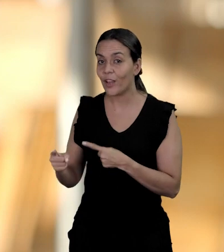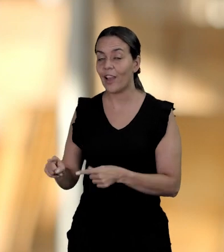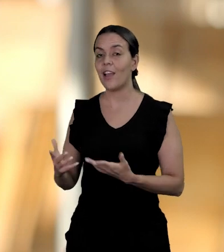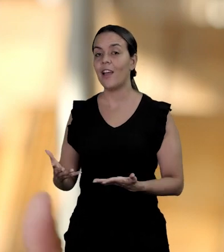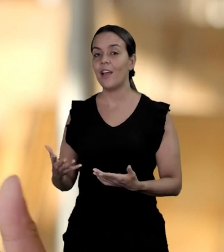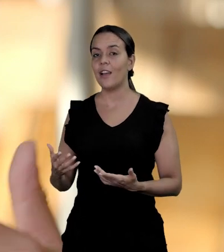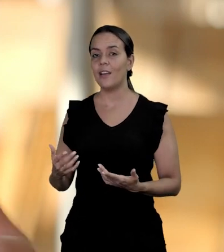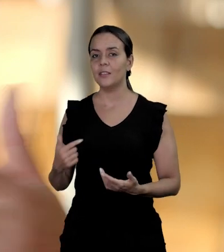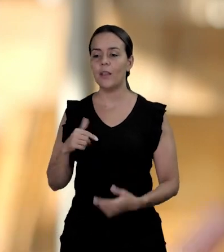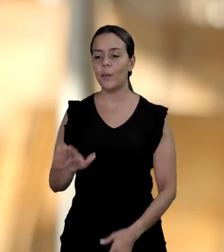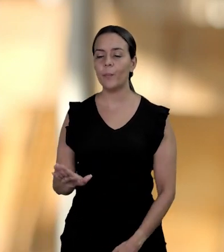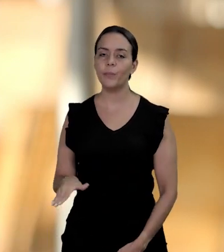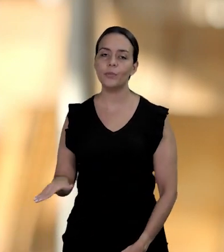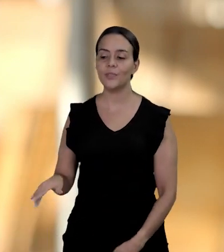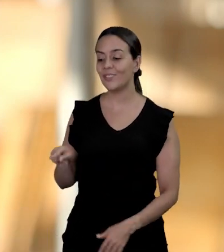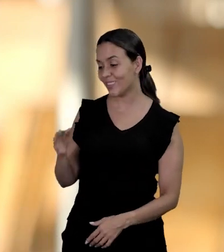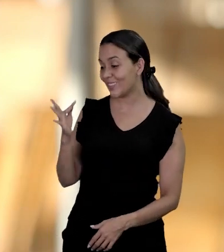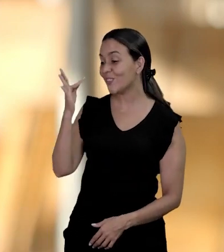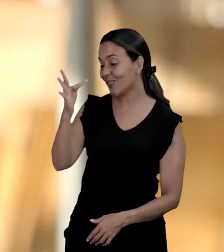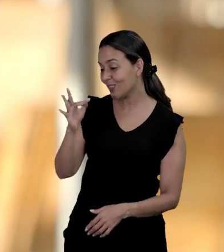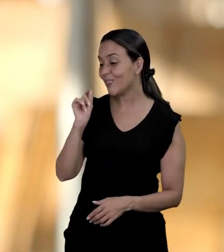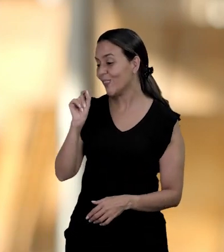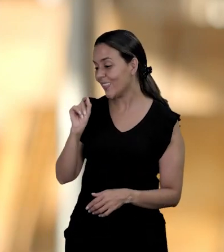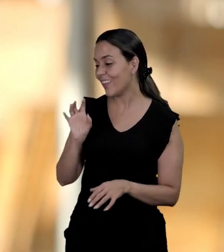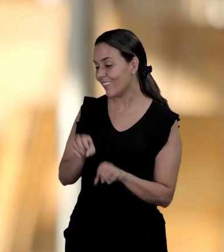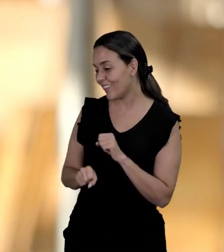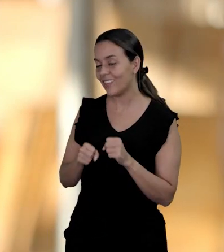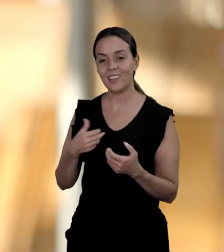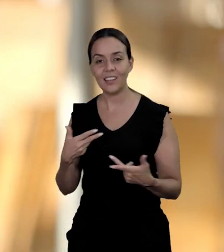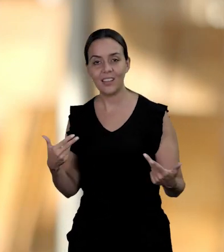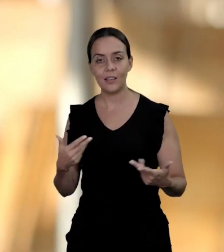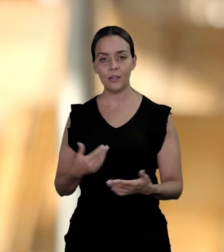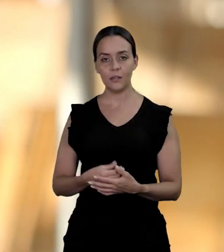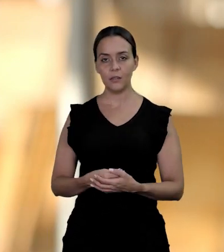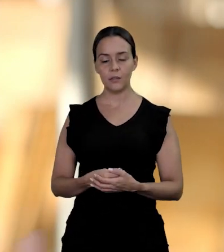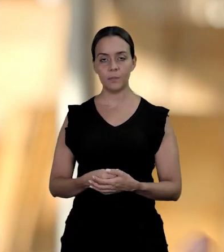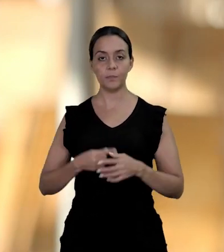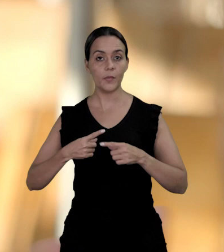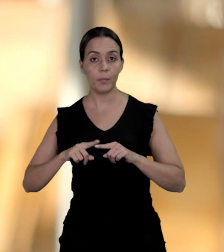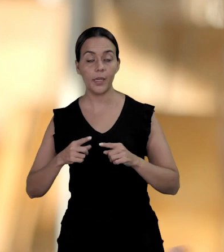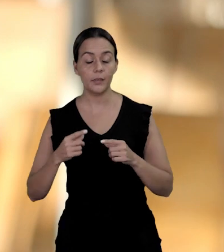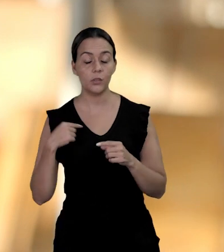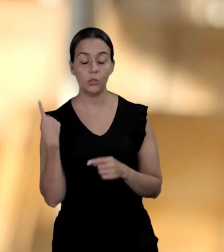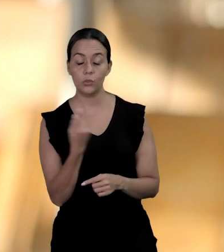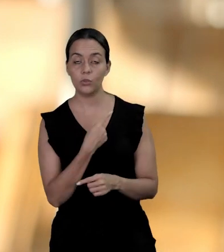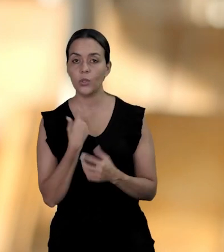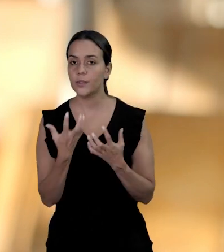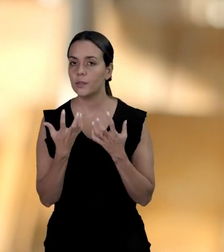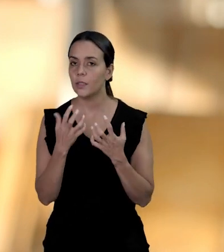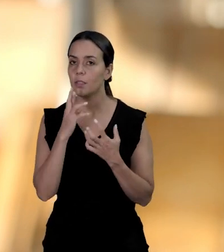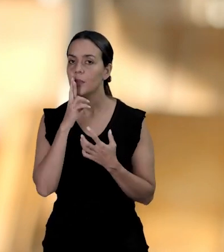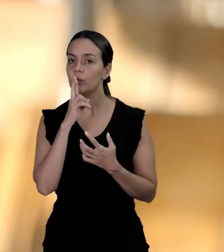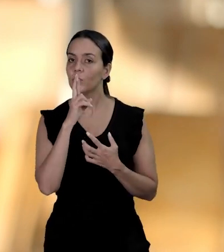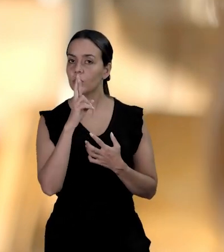Porque a grande questão, você não vai perguntar isso para uma criança pequena, coitadinha. Mas a grande questão que a gente quer responder,